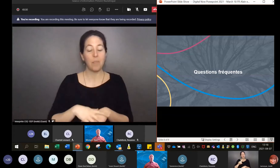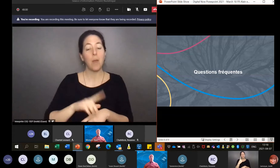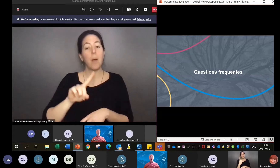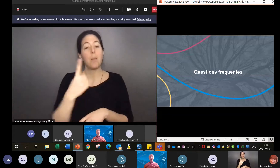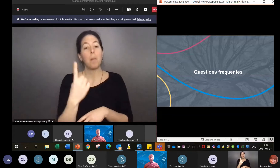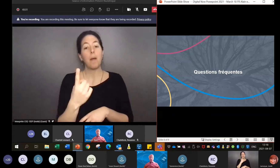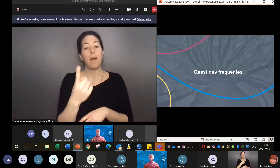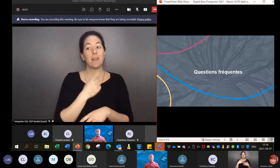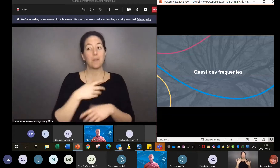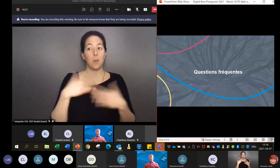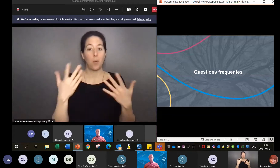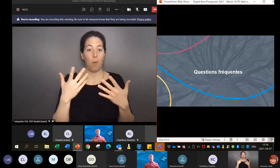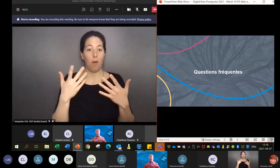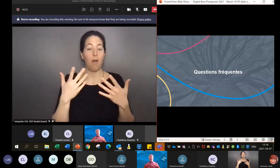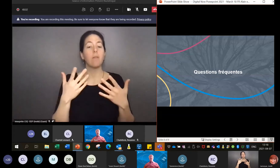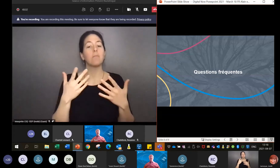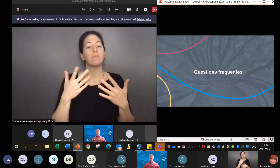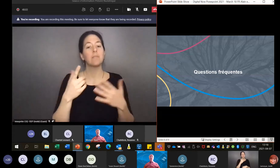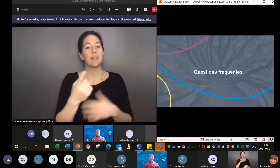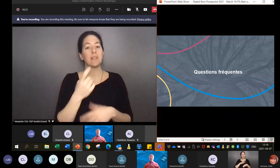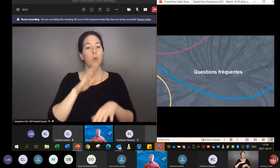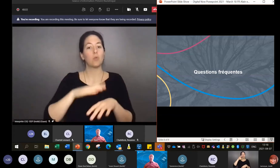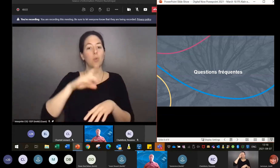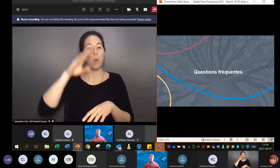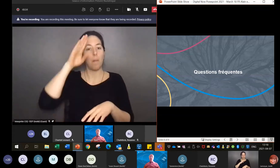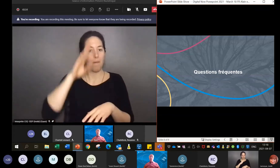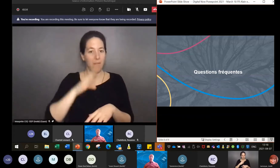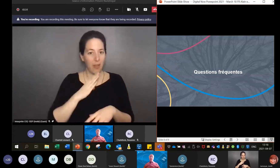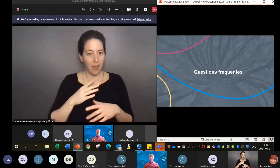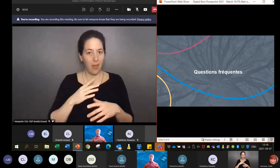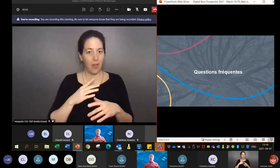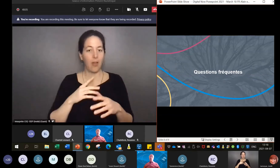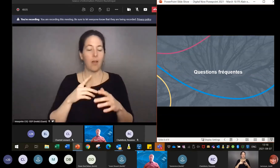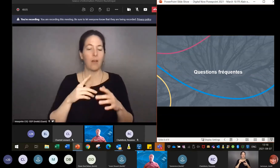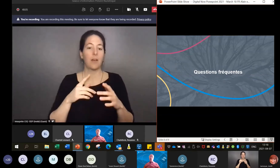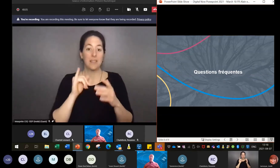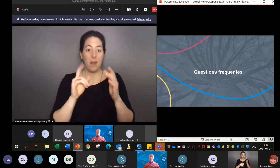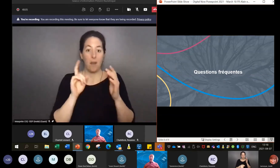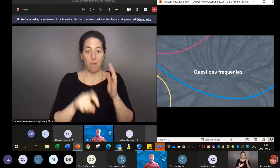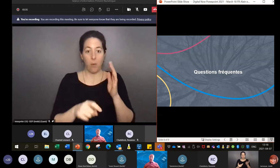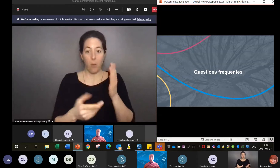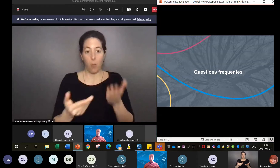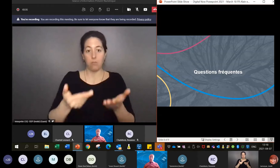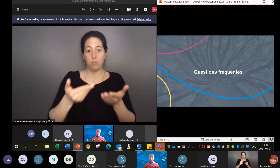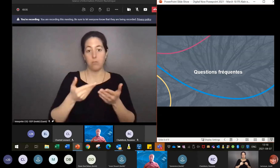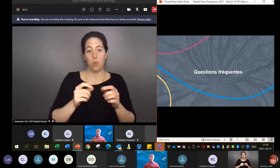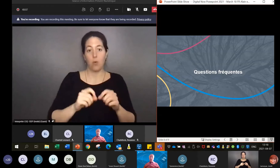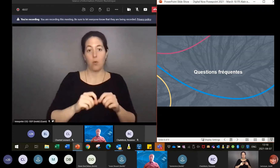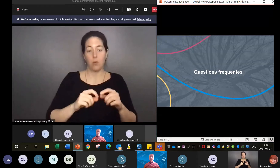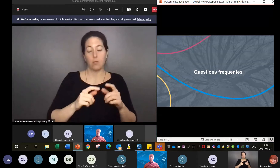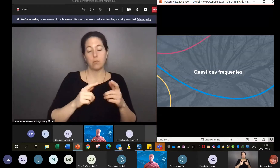du profil. Si vous devez soumettre un nouveau profil ou ajouter un profil à